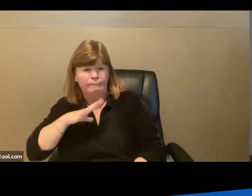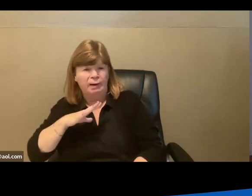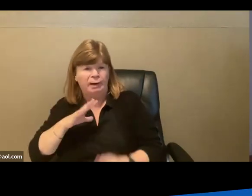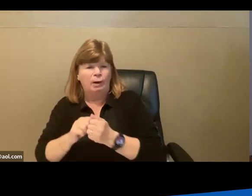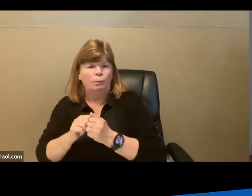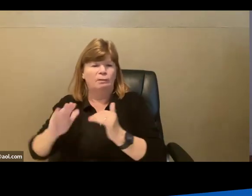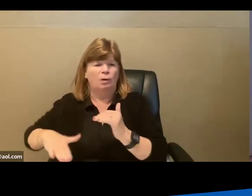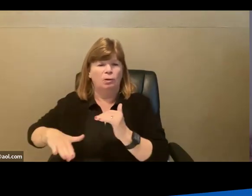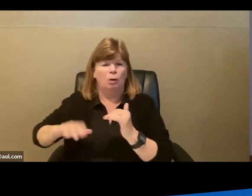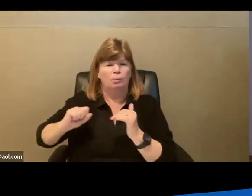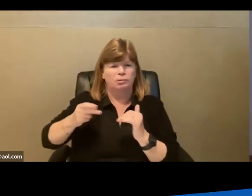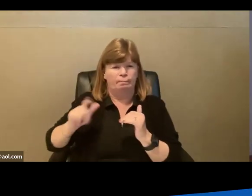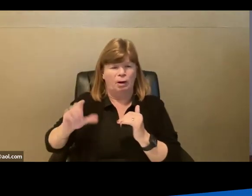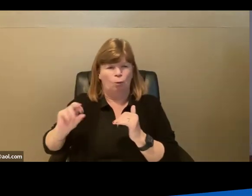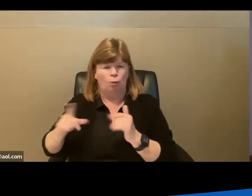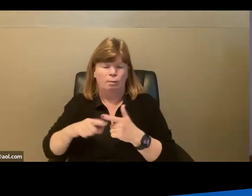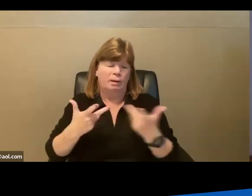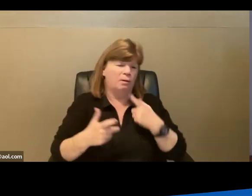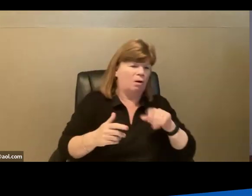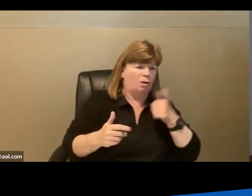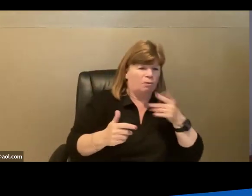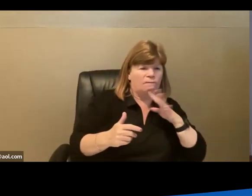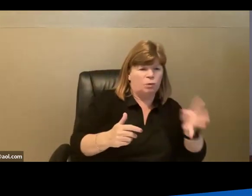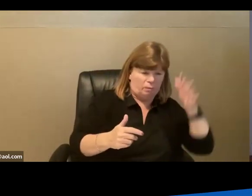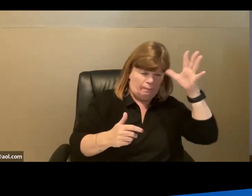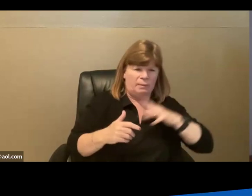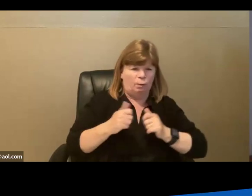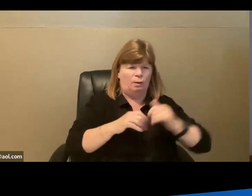de la médula espinal de bajo nivel, te emparejarán con un hombre de 40 años con una lesión de la médula espinal de bajo nivel.